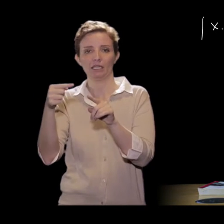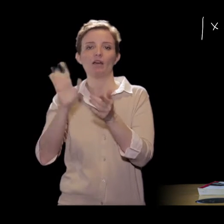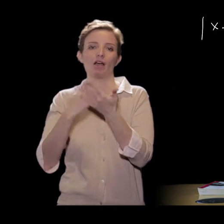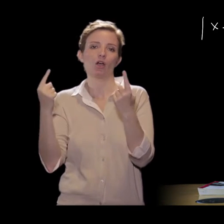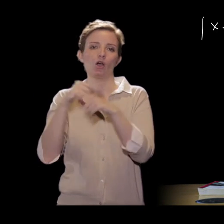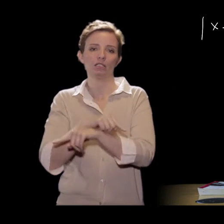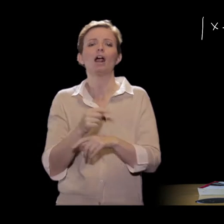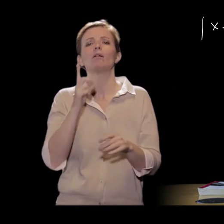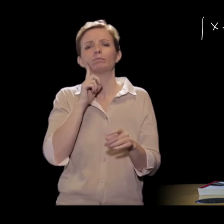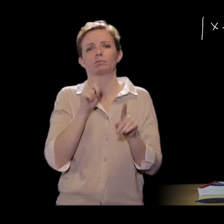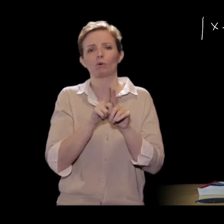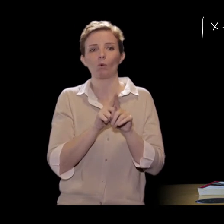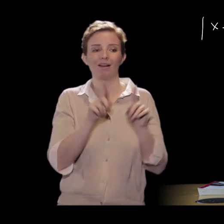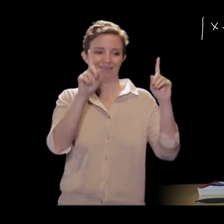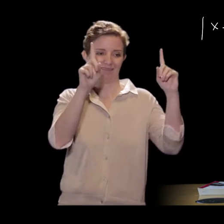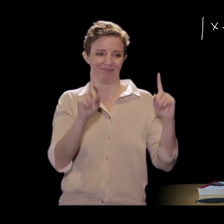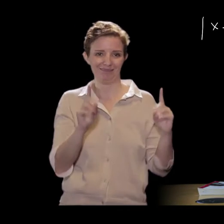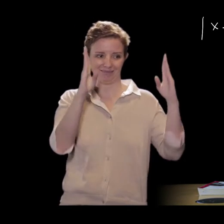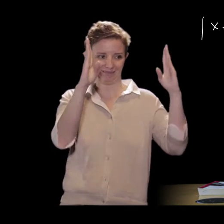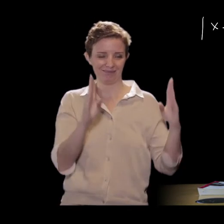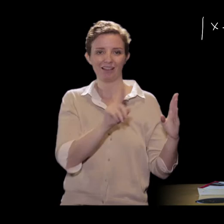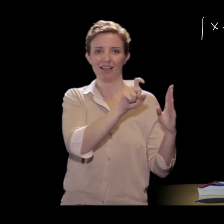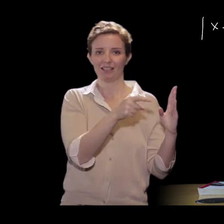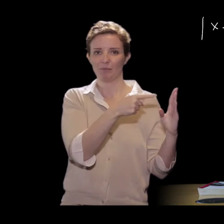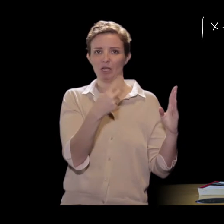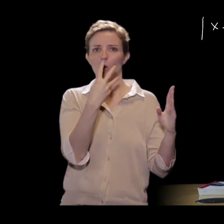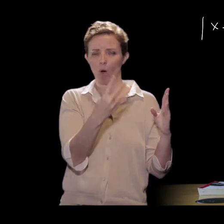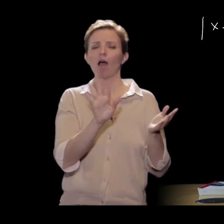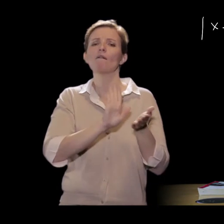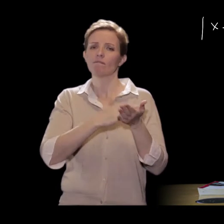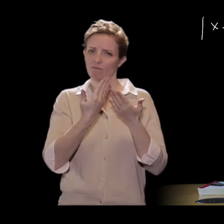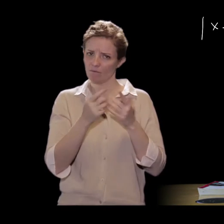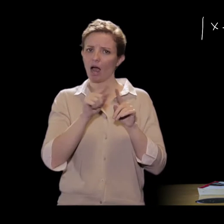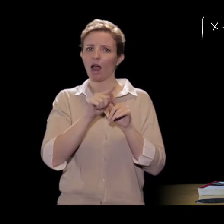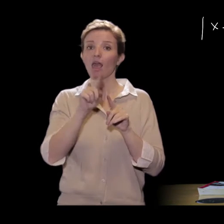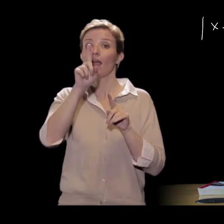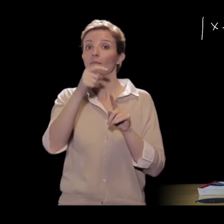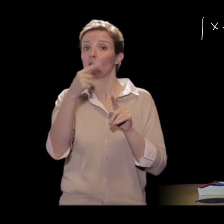x-4 sarà uguale a x-4 se x-4 è maggiore o uguale di 0,